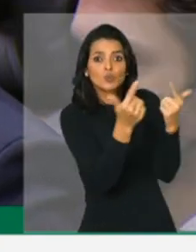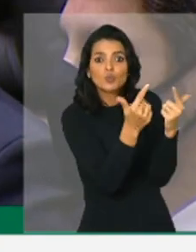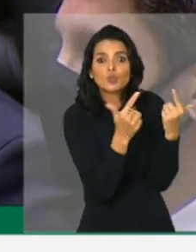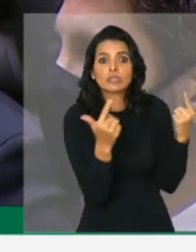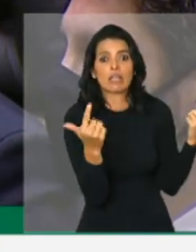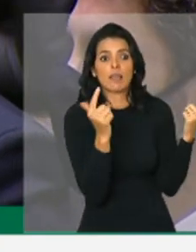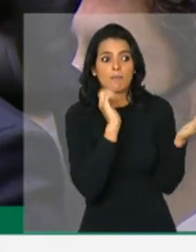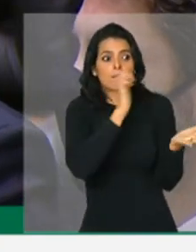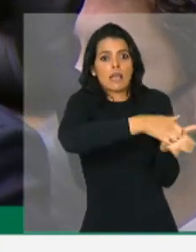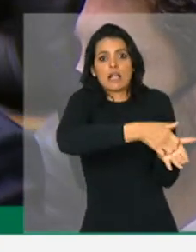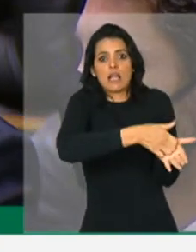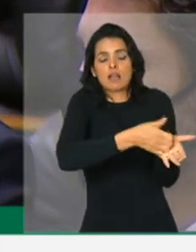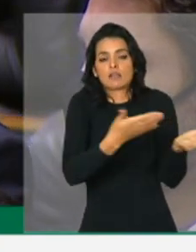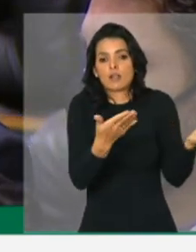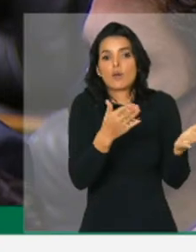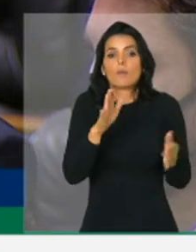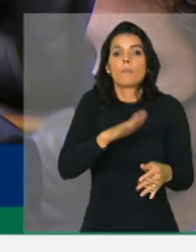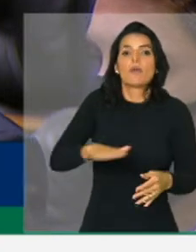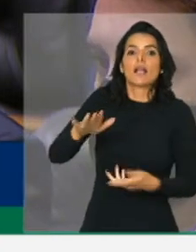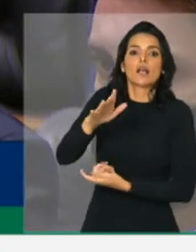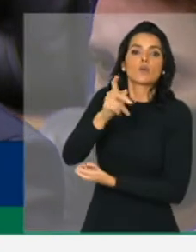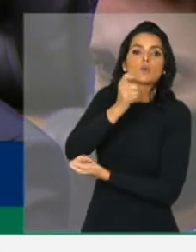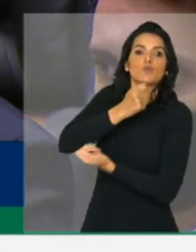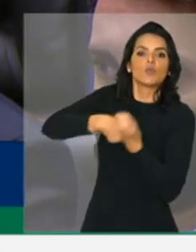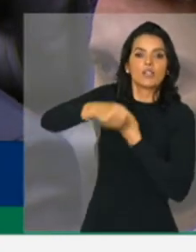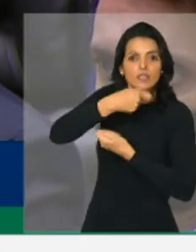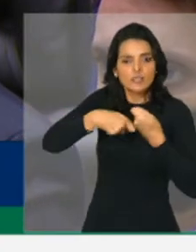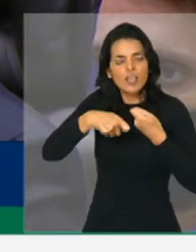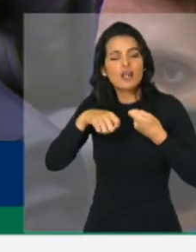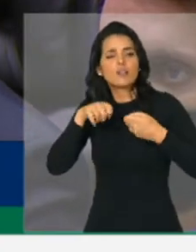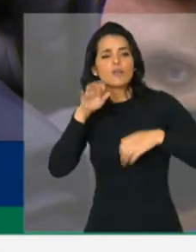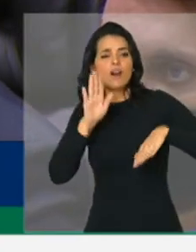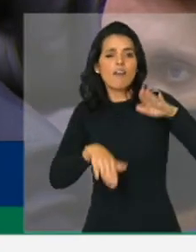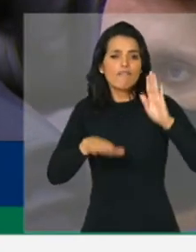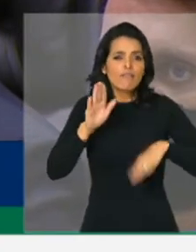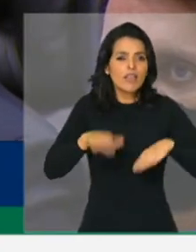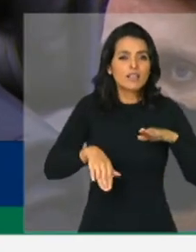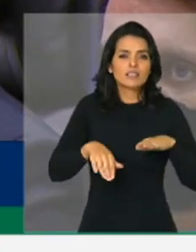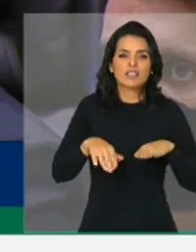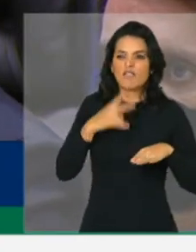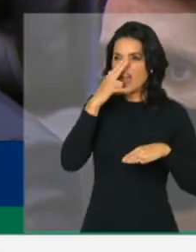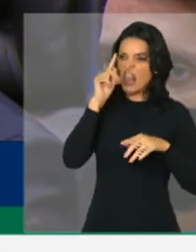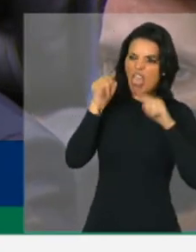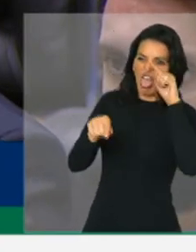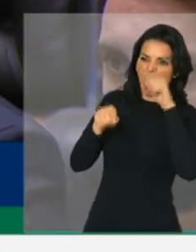NO MERCADO DE IGUAL PARA IGUAL. [SOA A CAMPAINHA]. E NO MUNDO TÃO PEQUENO COMO HOJE NÓS TEMOS INCLUSIVE COM